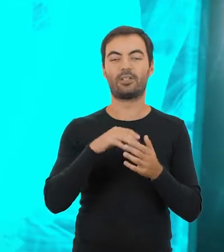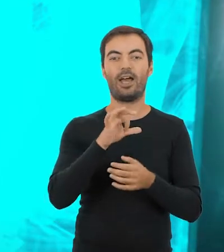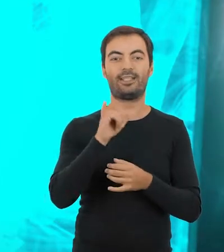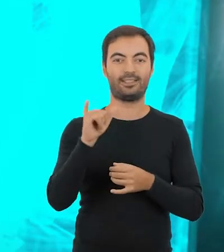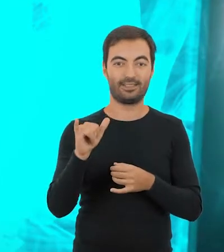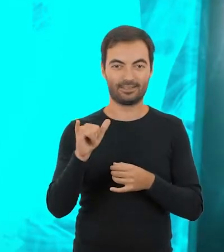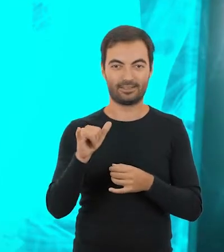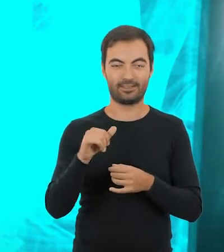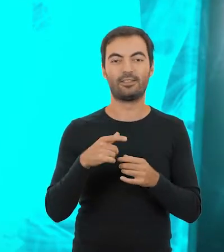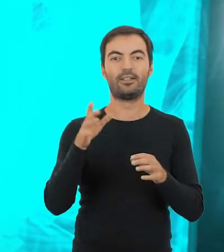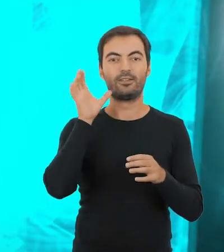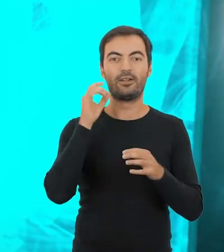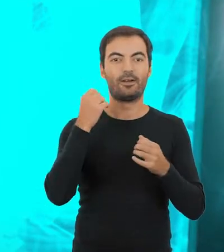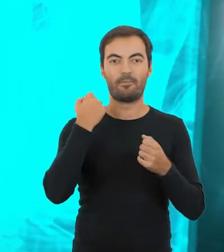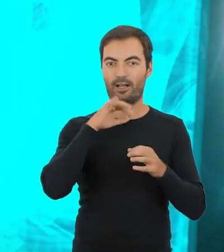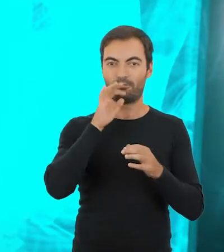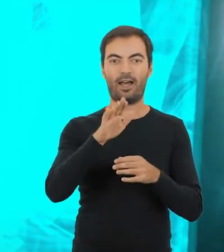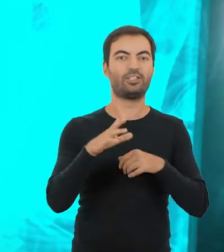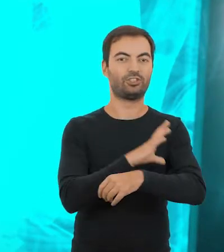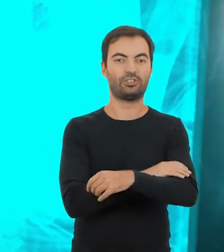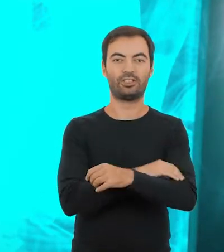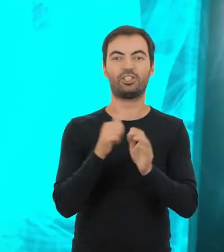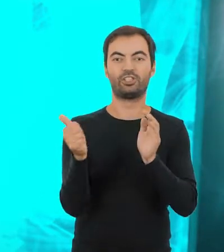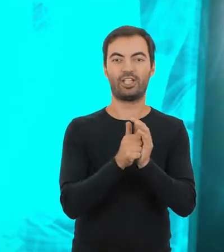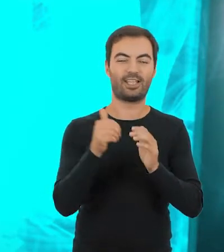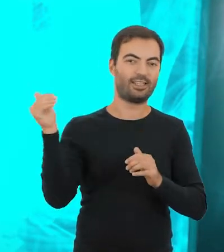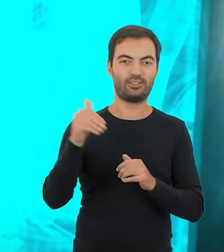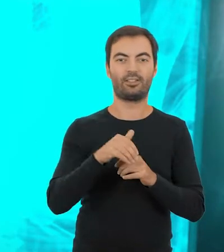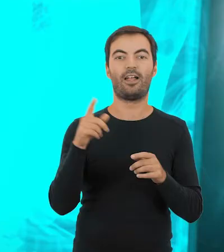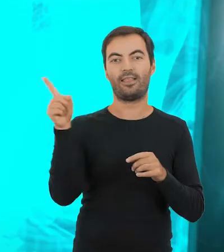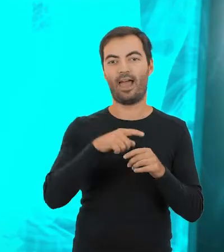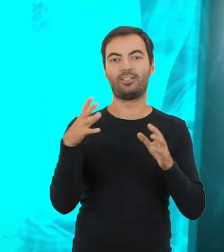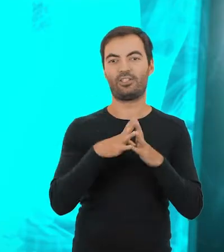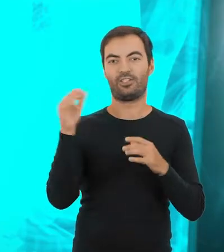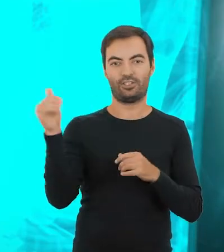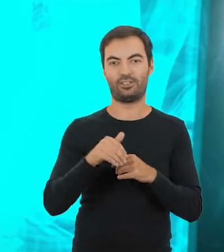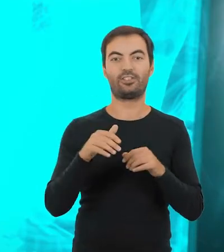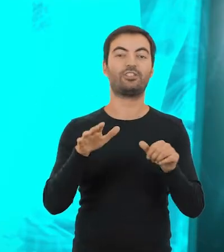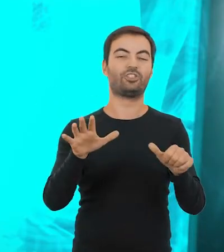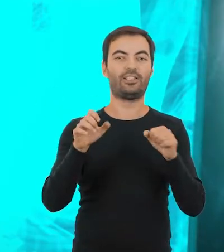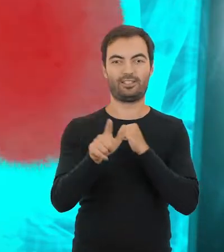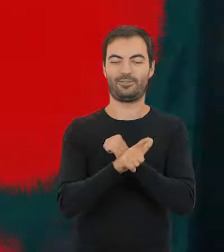ma Pani ciśnienie 16 000/10 670. Słabe, prawda?